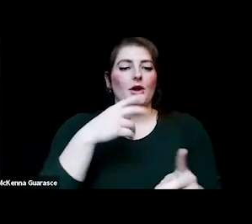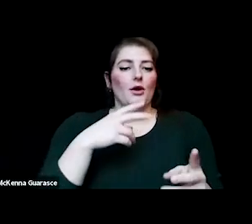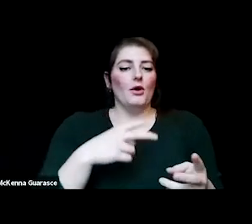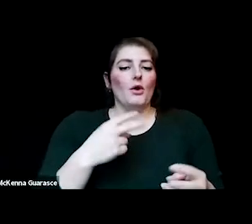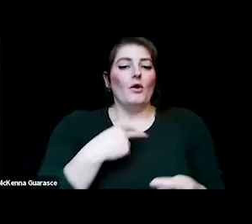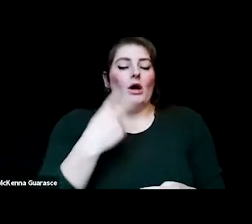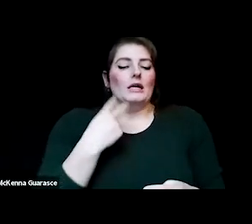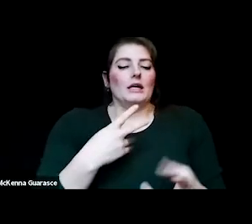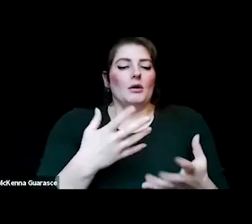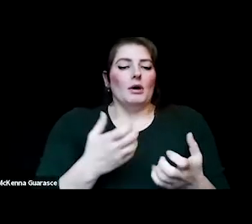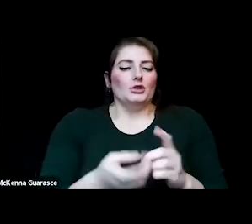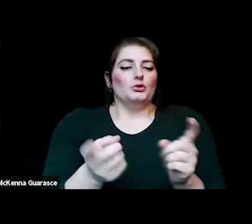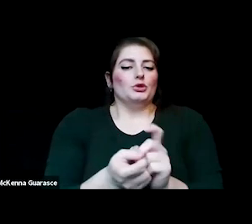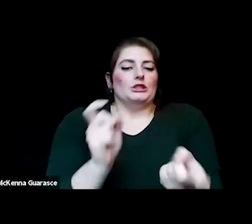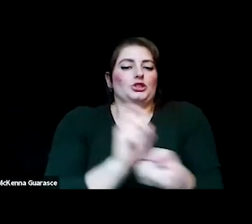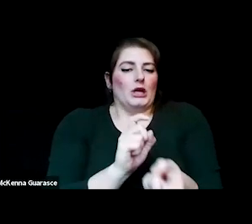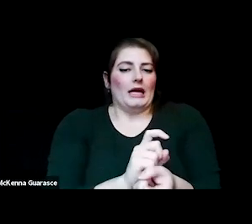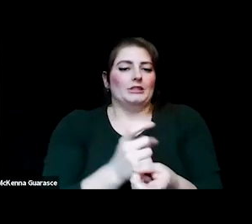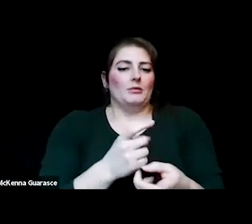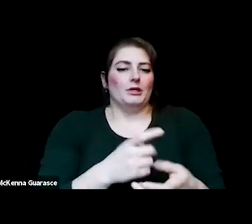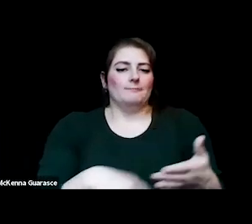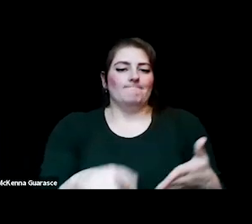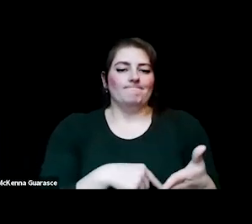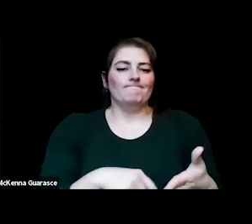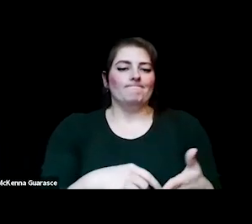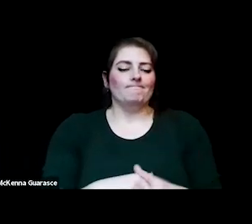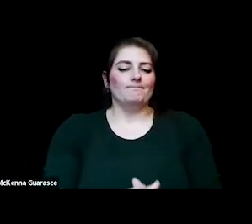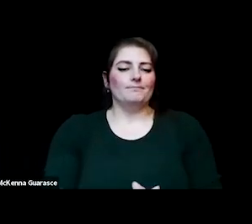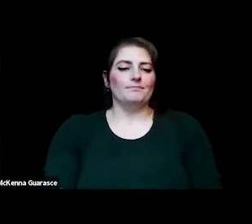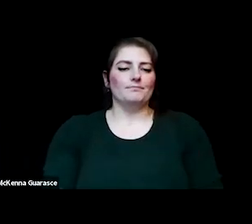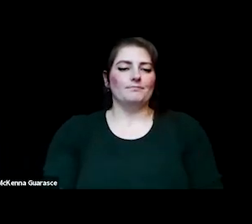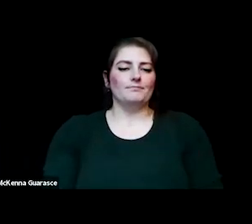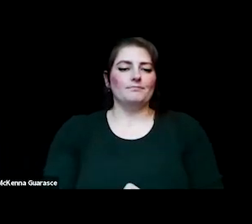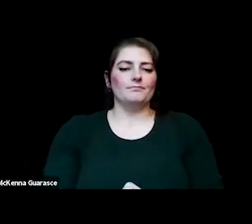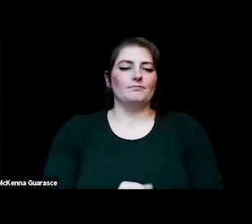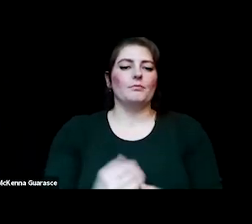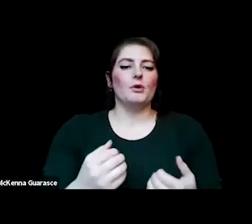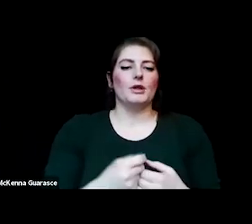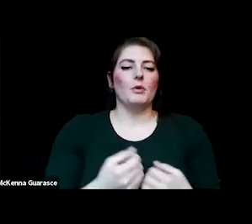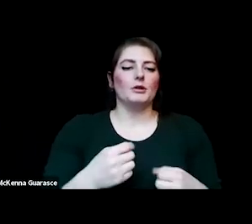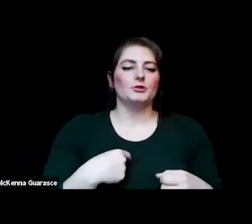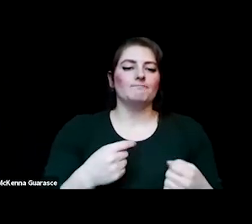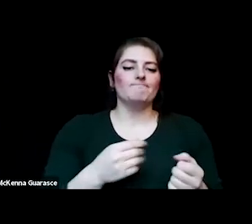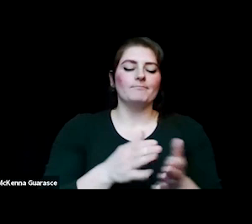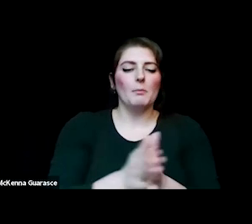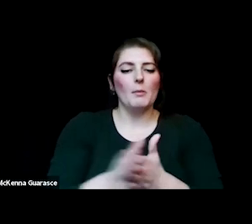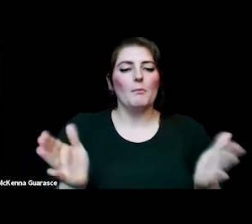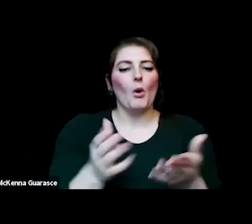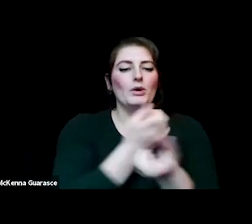en una que humanice, promover el uso seguro e incrementar las opciones de servicios al destacar los principios de reducción de daños